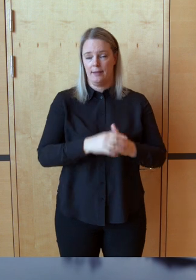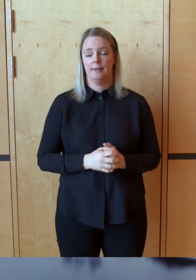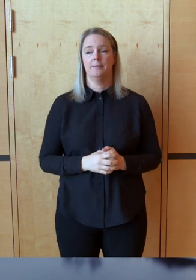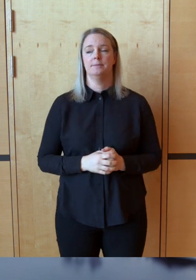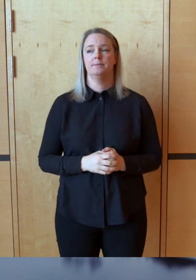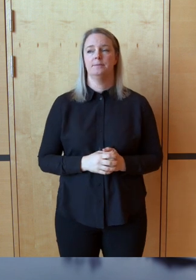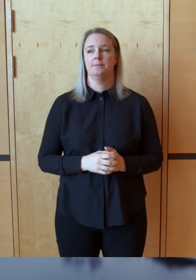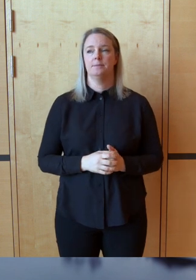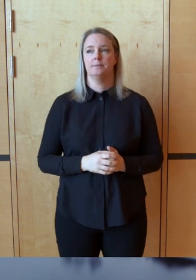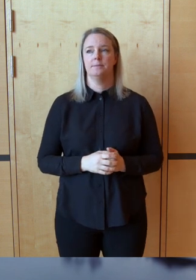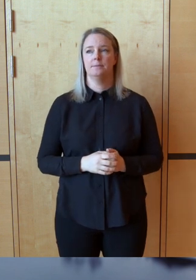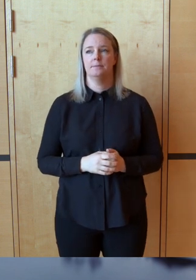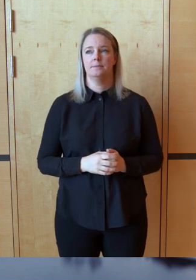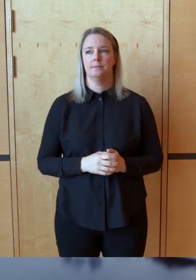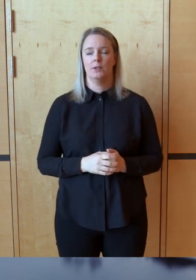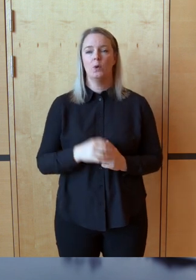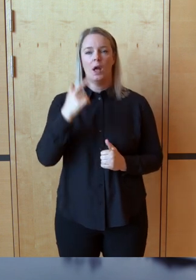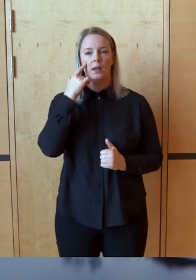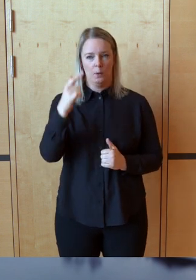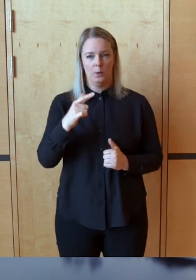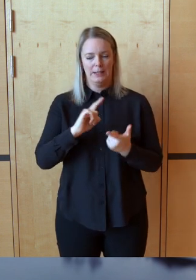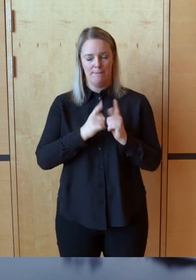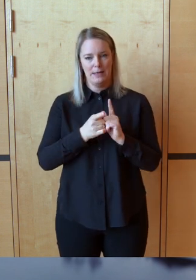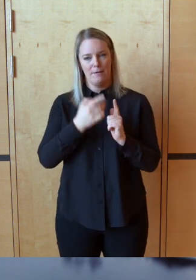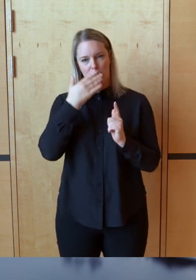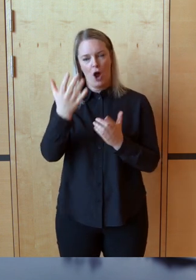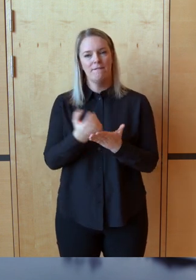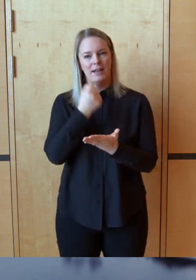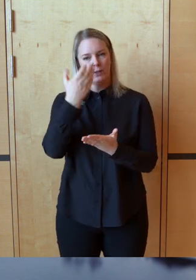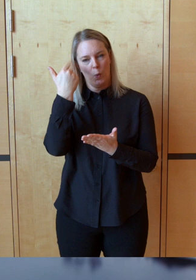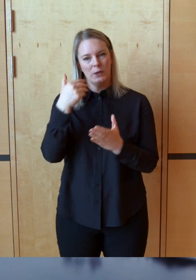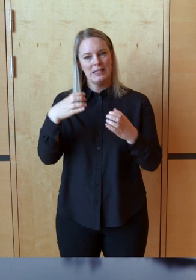Men samordningsvinster kommer att uppstå där också som man inte riktigt har tänkt på idag